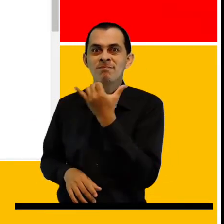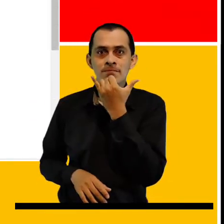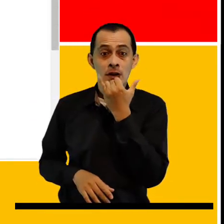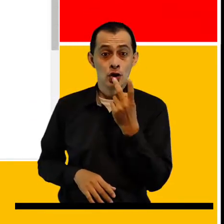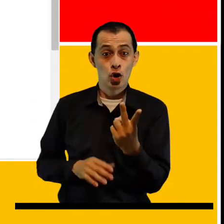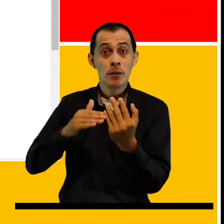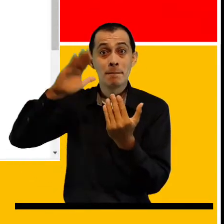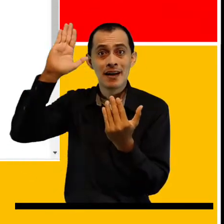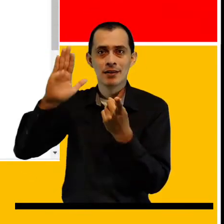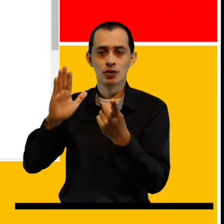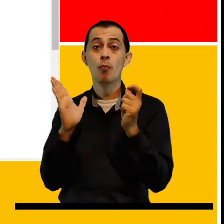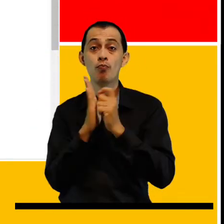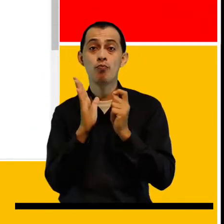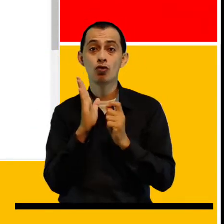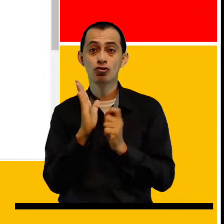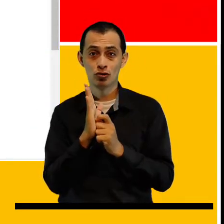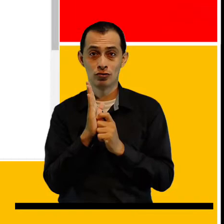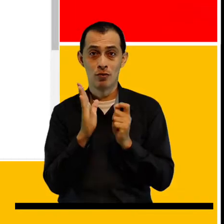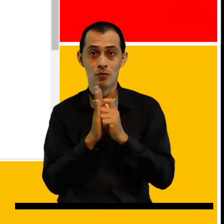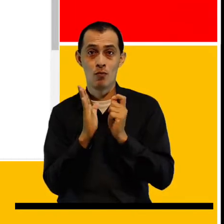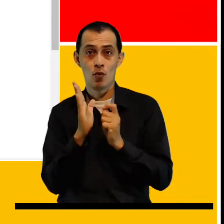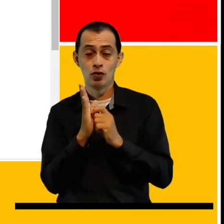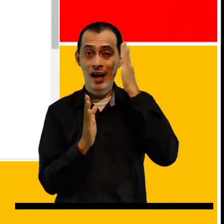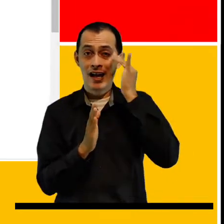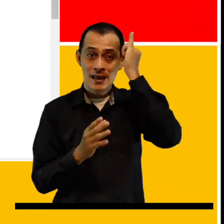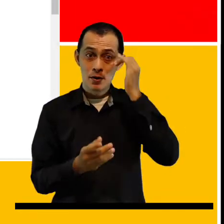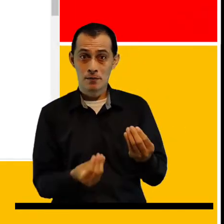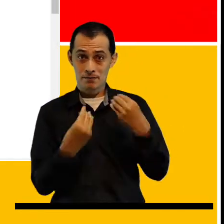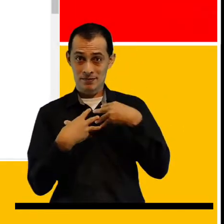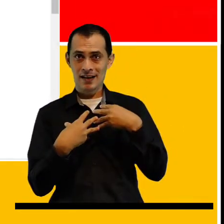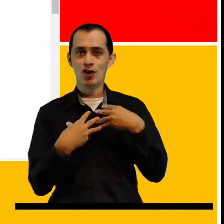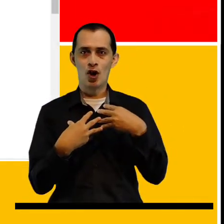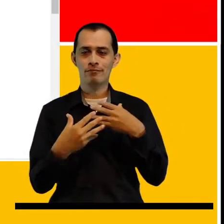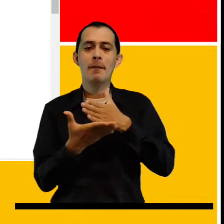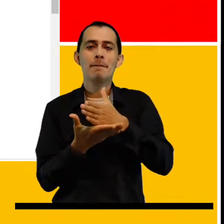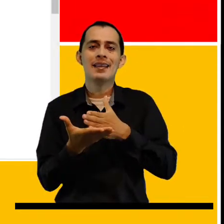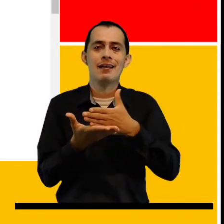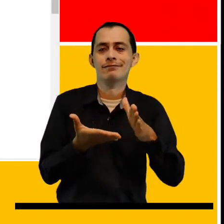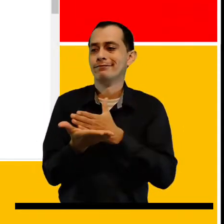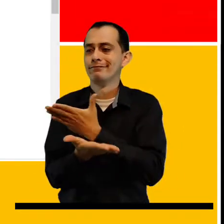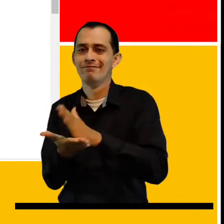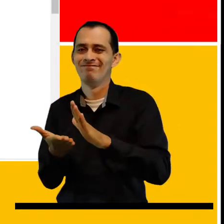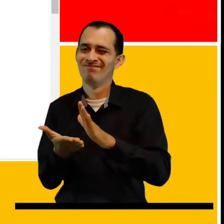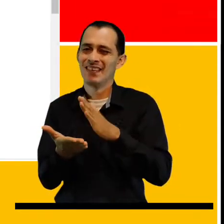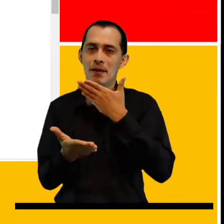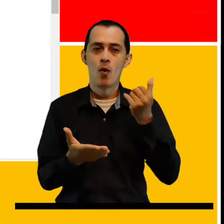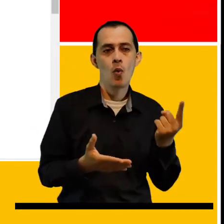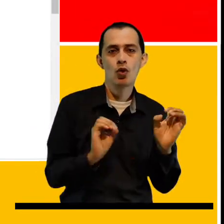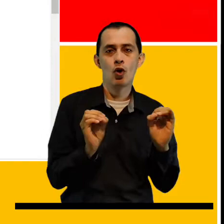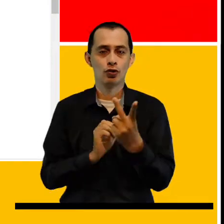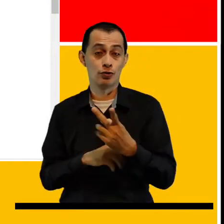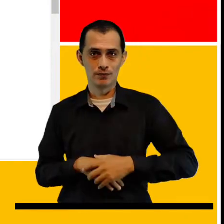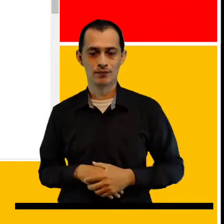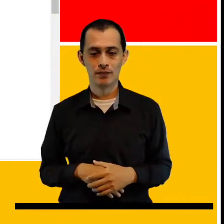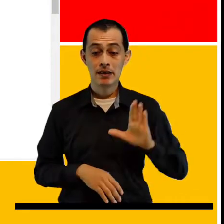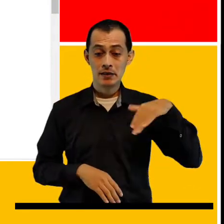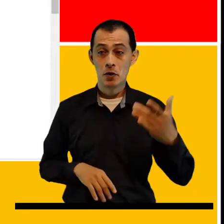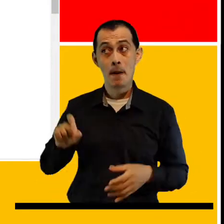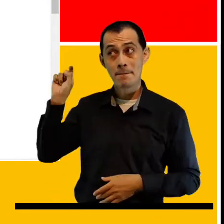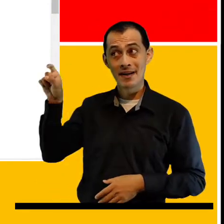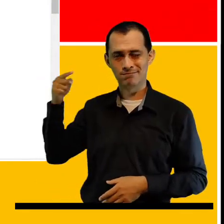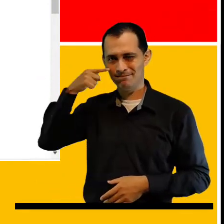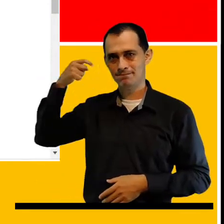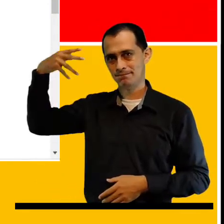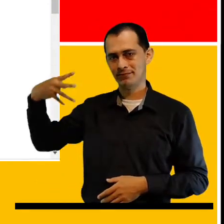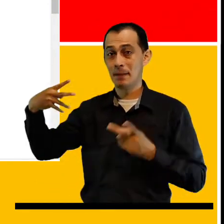En la actividad de formación se despliega información respectiva al acompañamiento